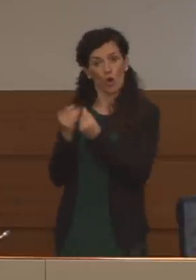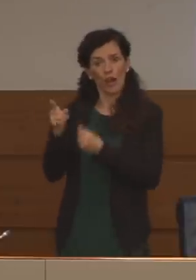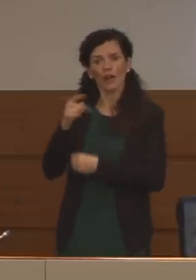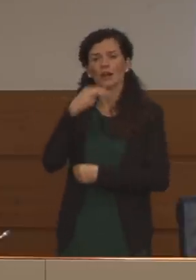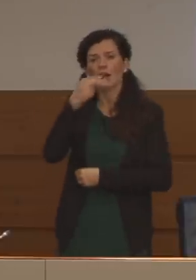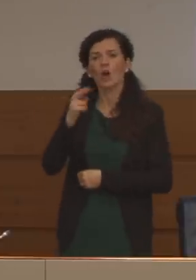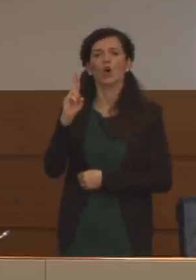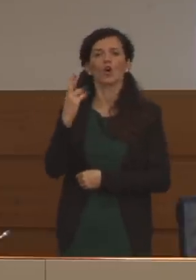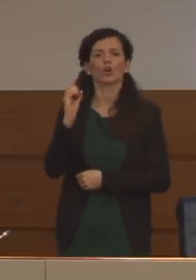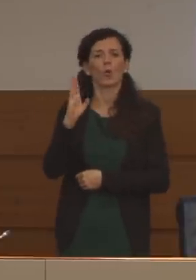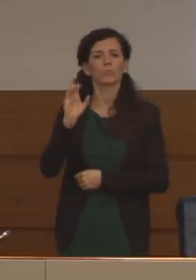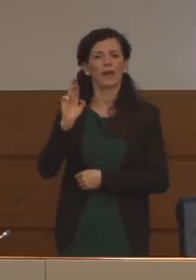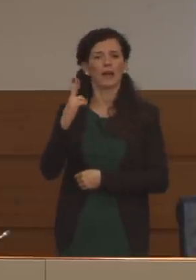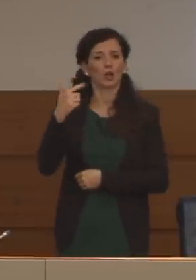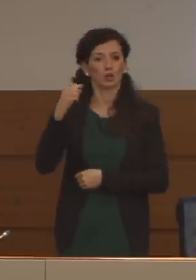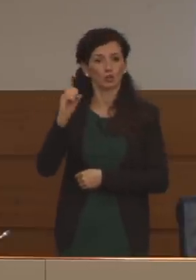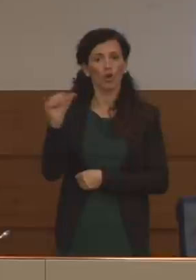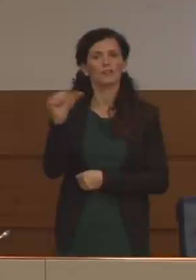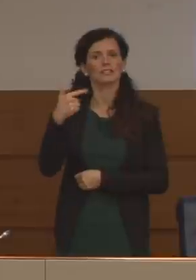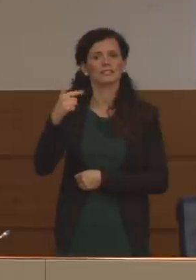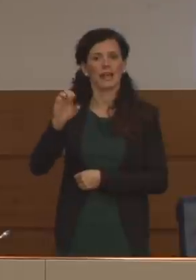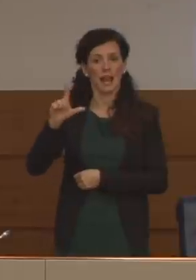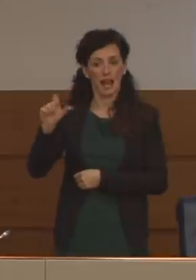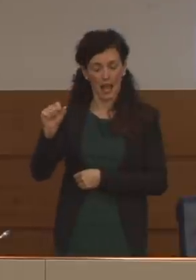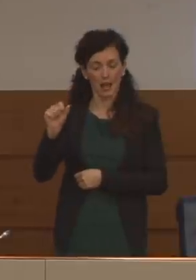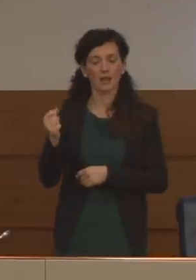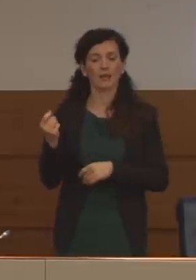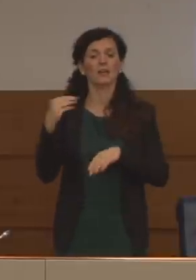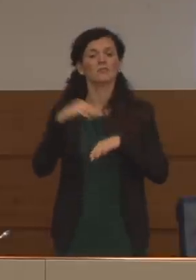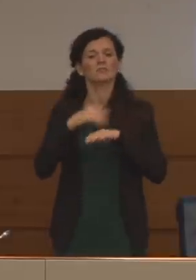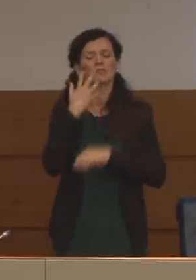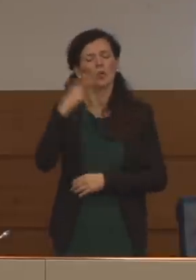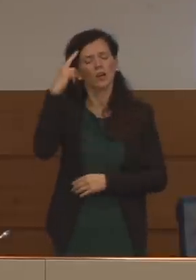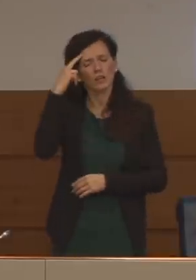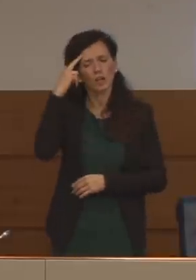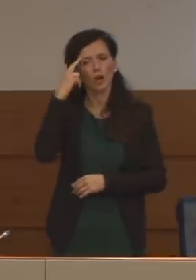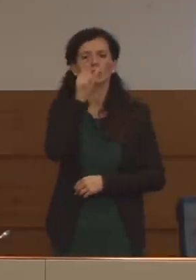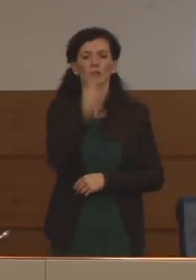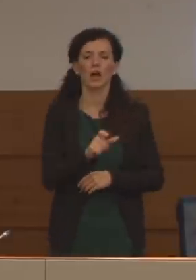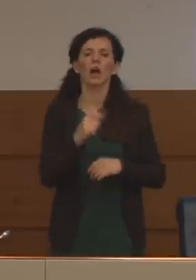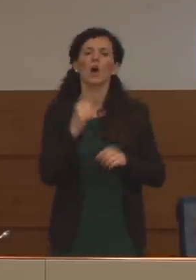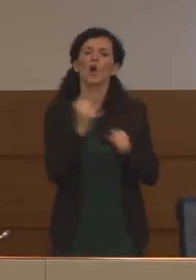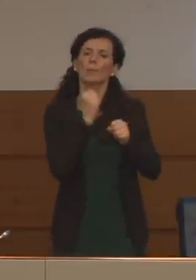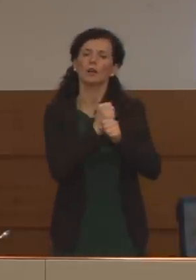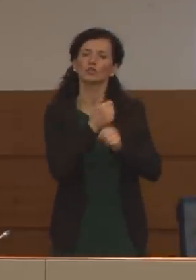vorrei ricordare anche un'altra persona un operatore del 118 che in questi